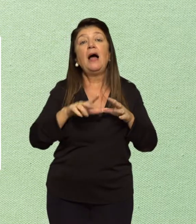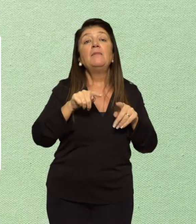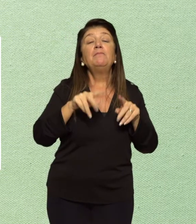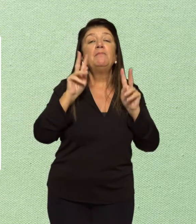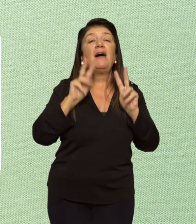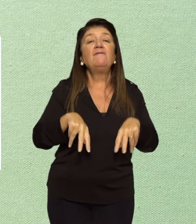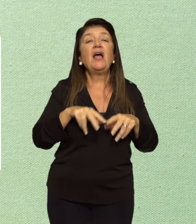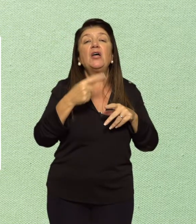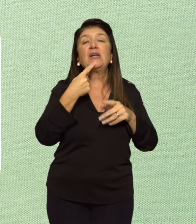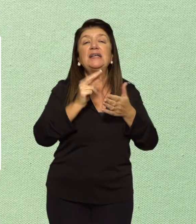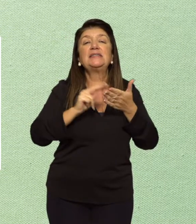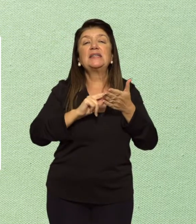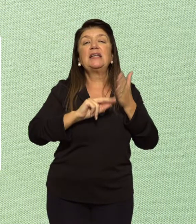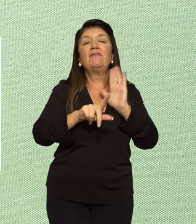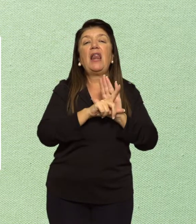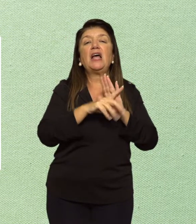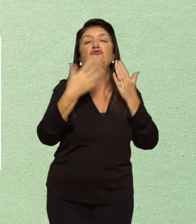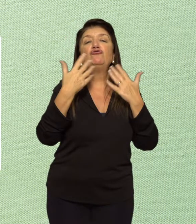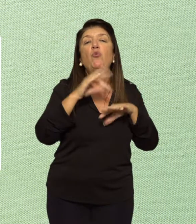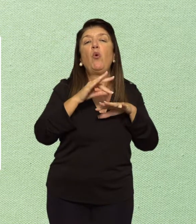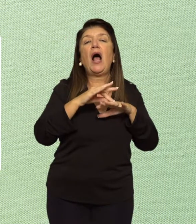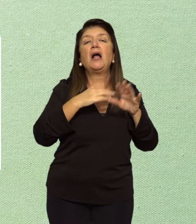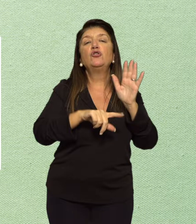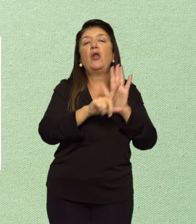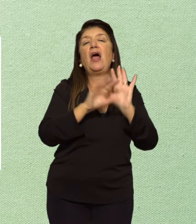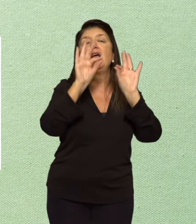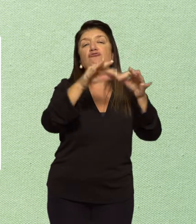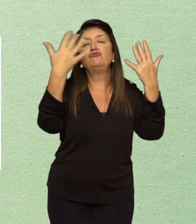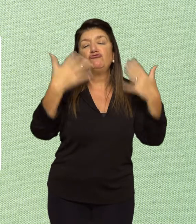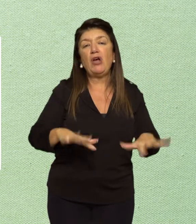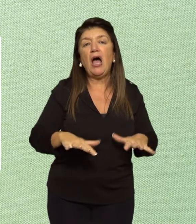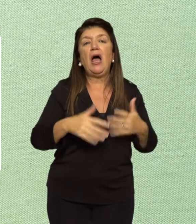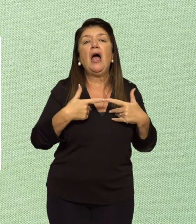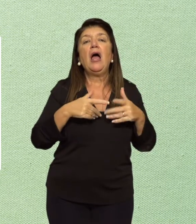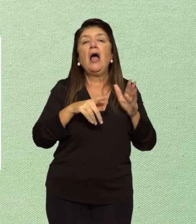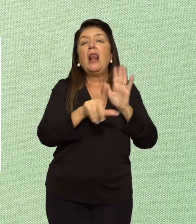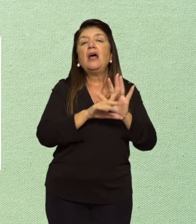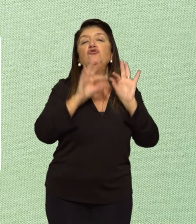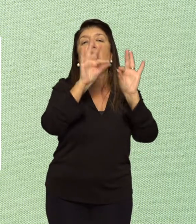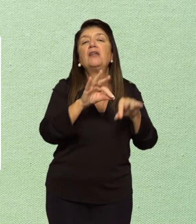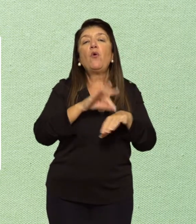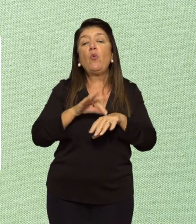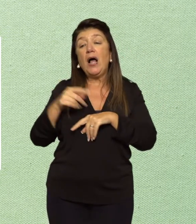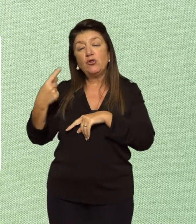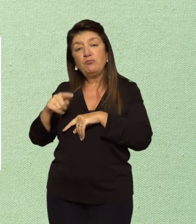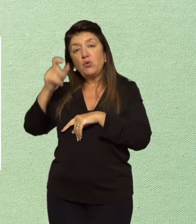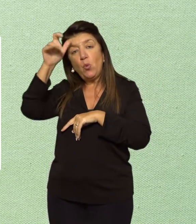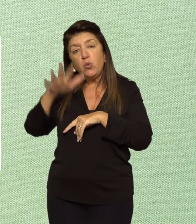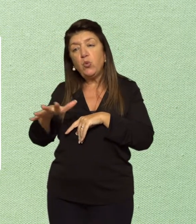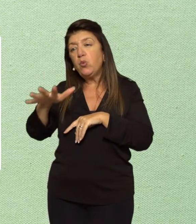arrivata. Arriva dove il cambiamento culturale un po' è già arrivato. E' chiaro che avviene anche